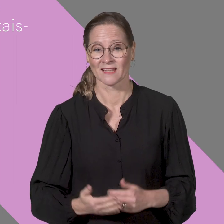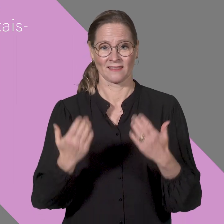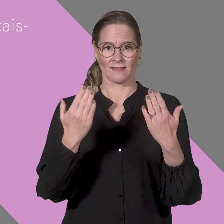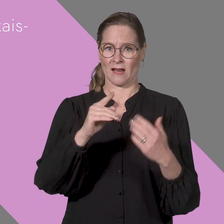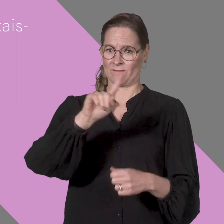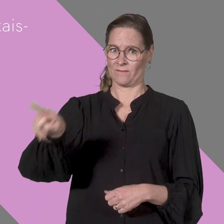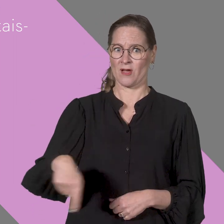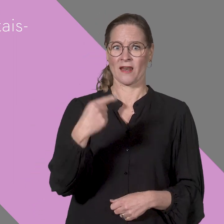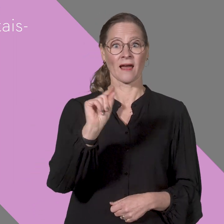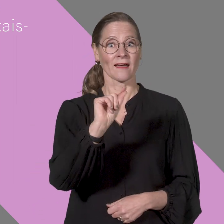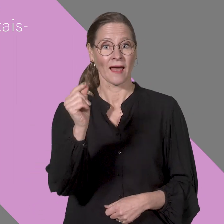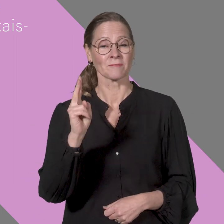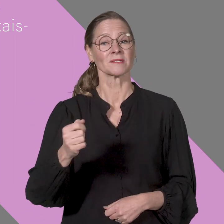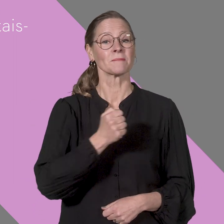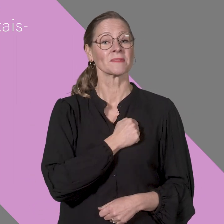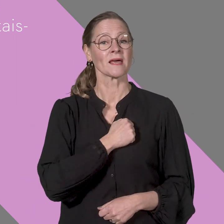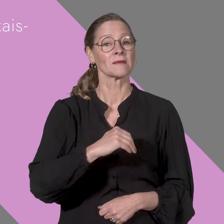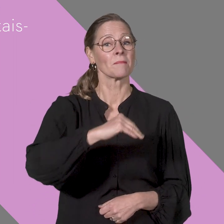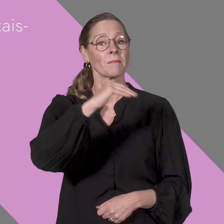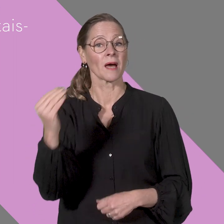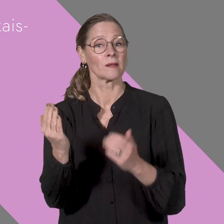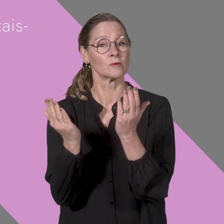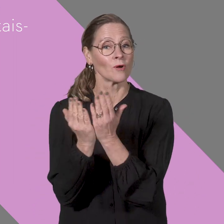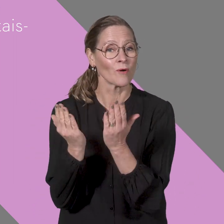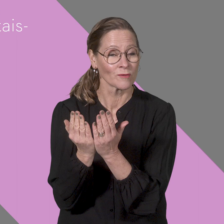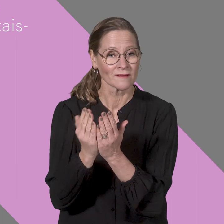Tämänvuotinen kalenteri on toteutettu yhdessä Pitäjänmäen koulun -